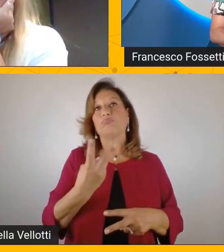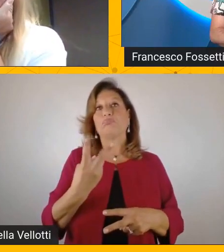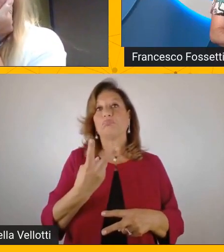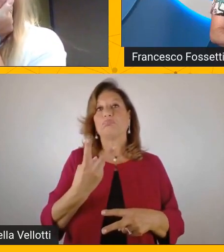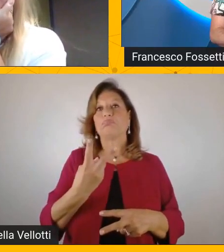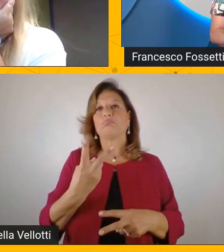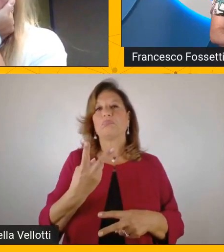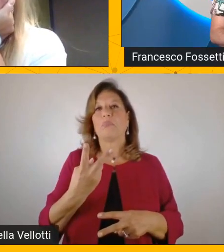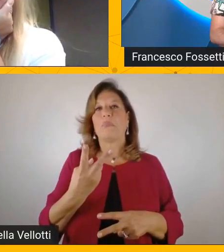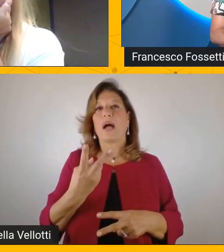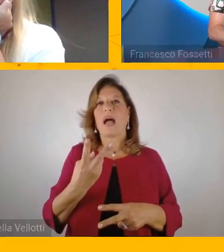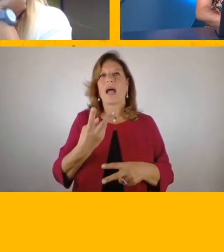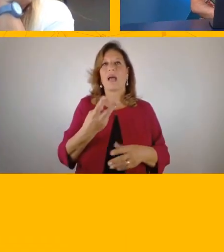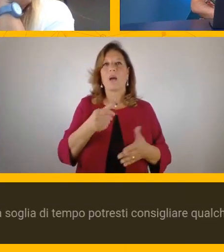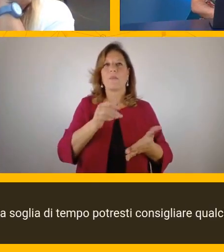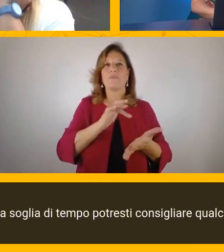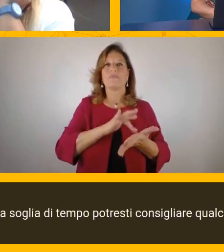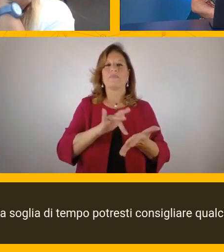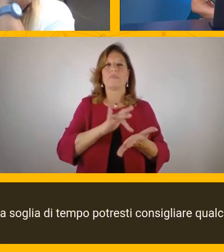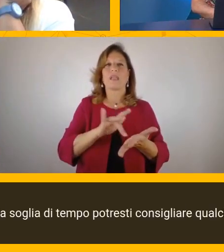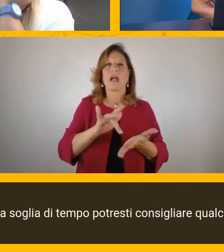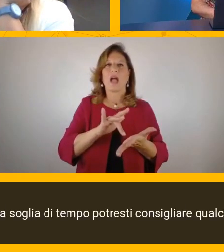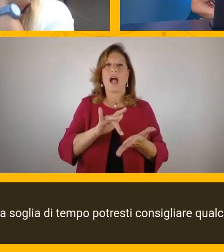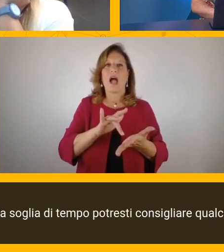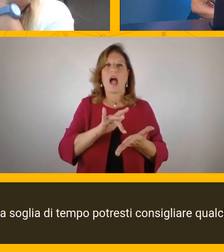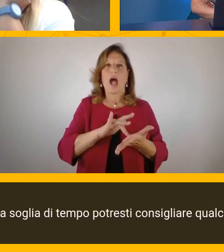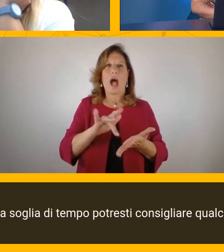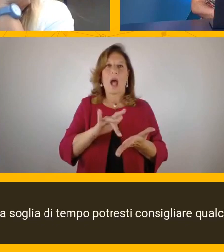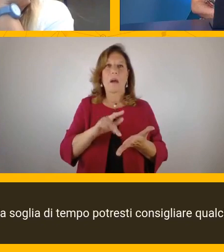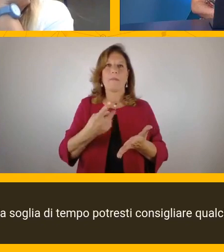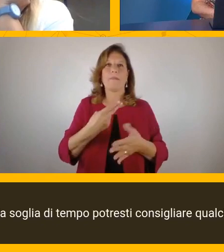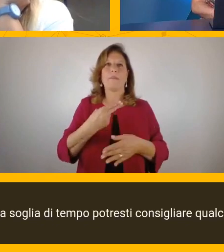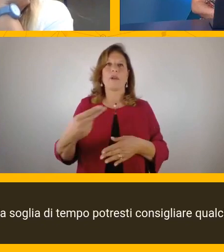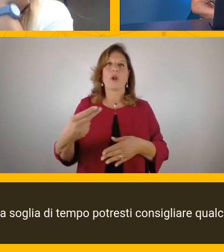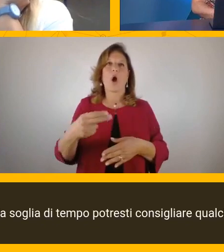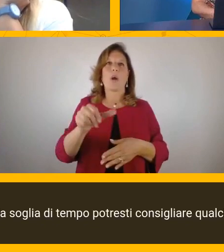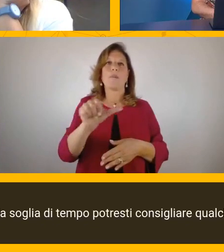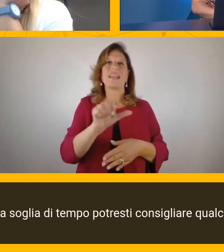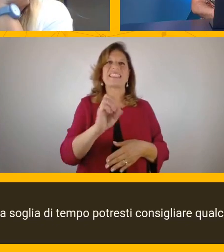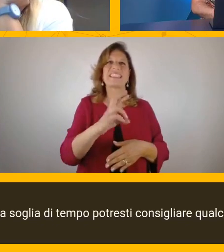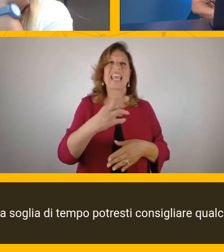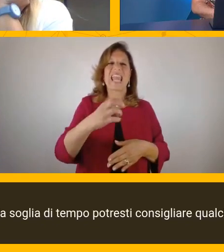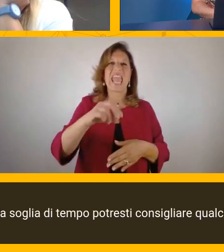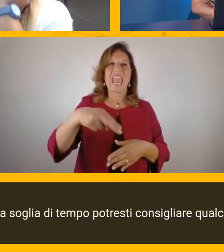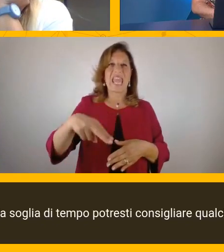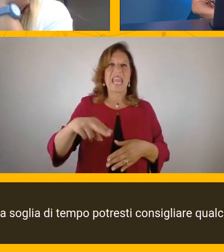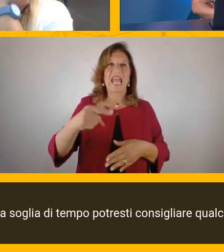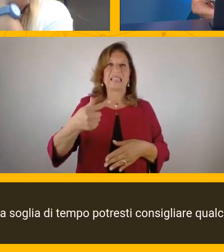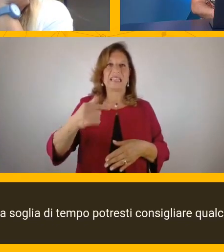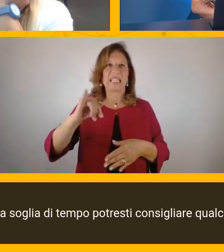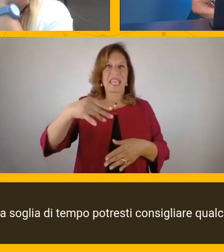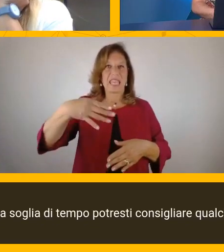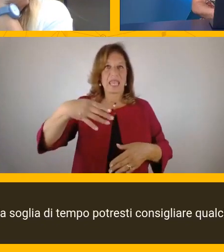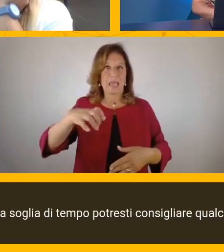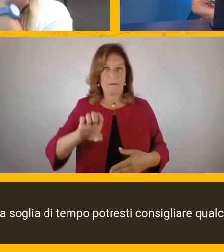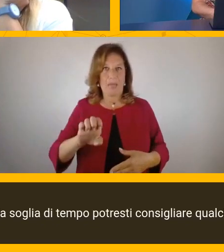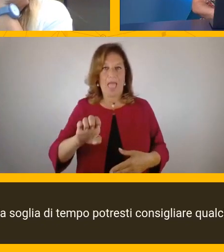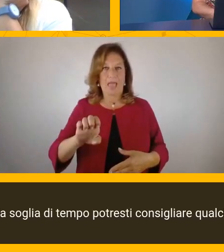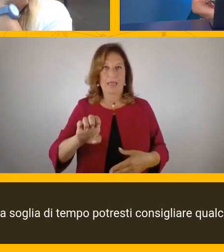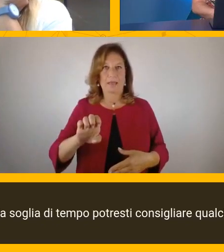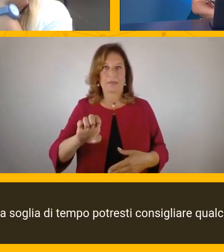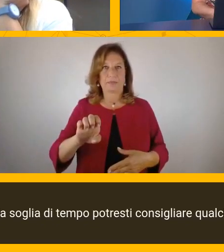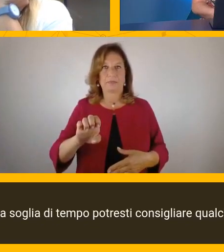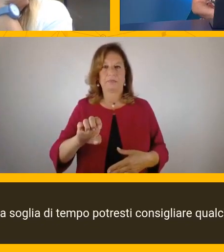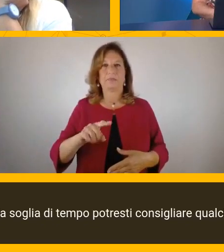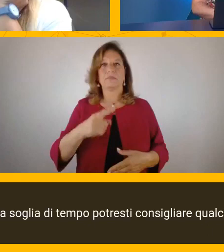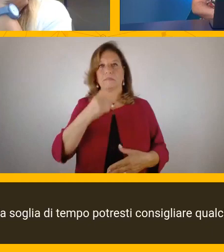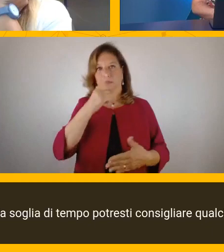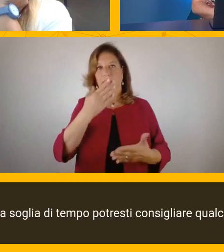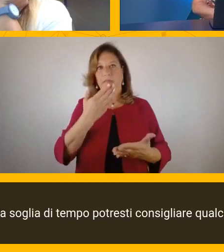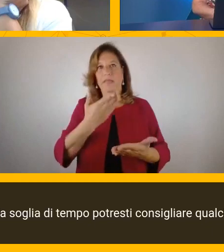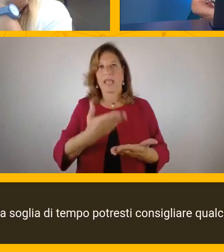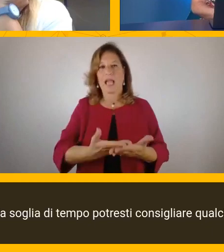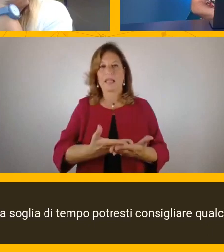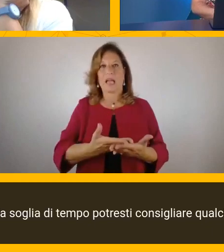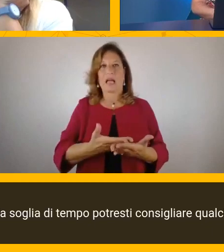di ehm di applicazioni eh una